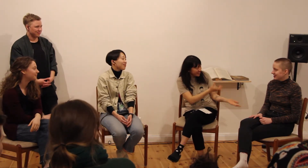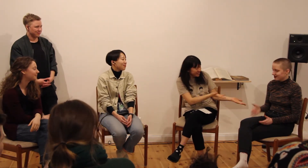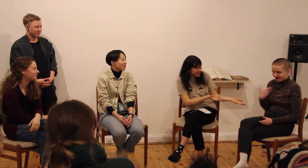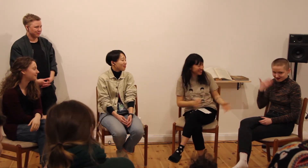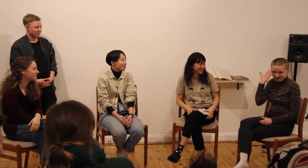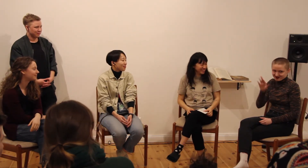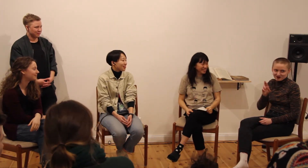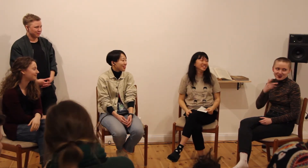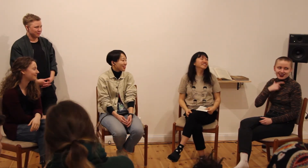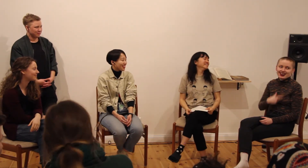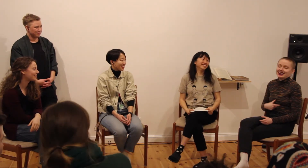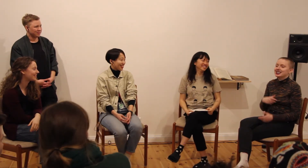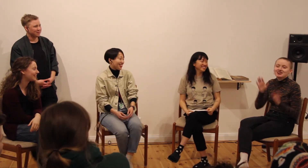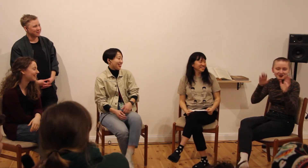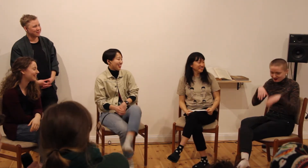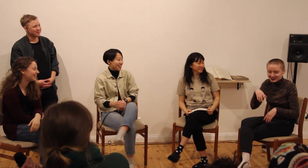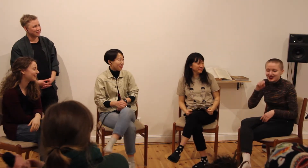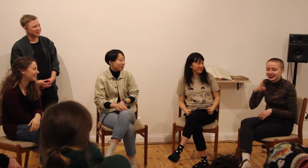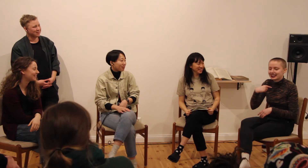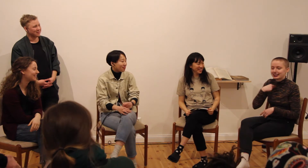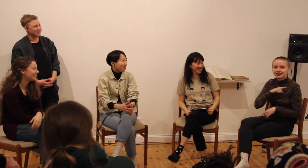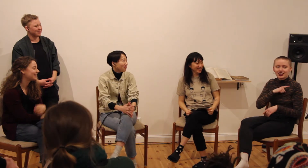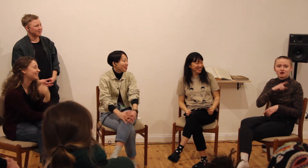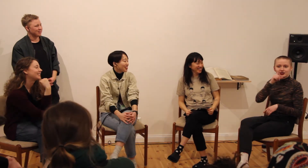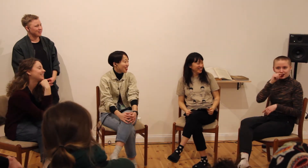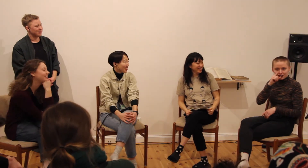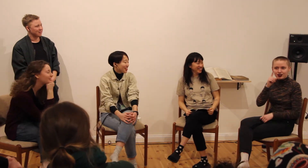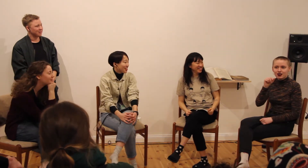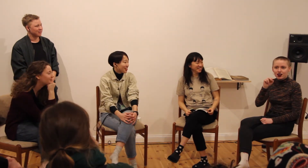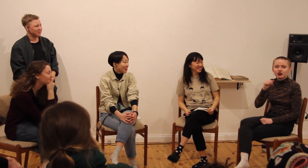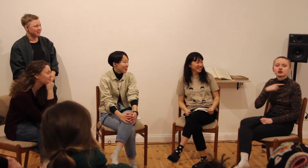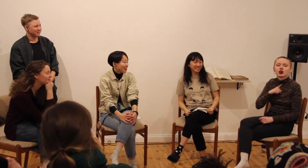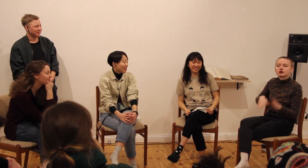Genau Dana, möchtest du dich vielleicht vorstellen? Wer bist du denn eigentlich? Ich bin Dana,